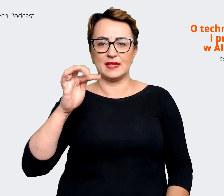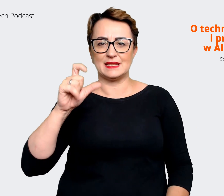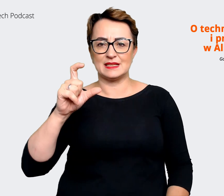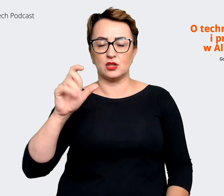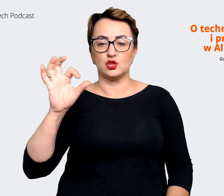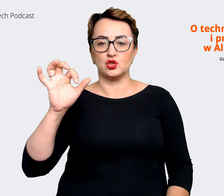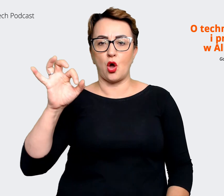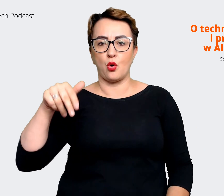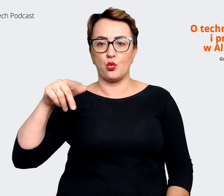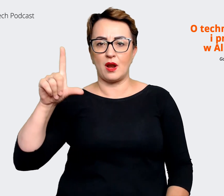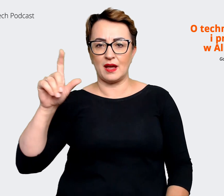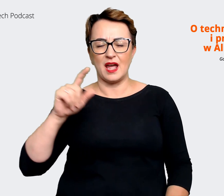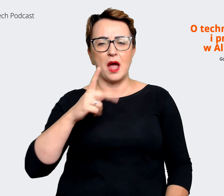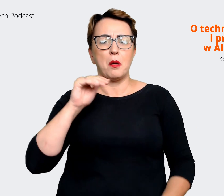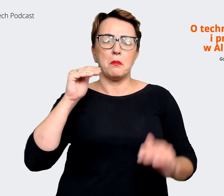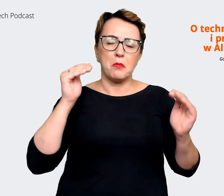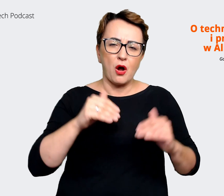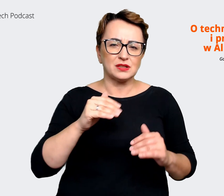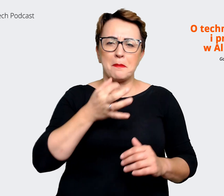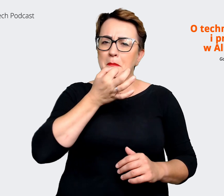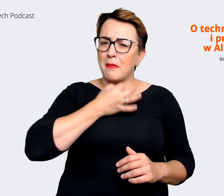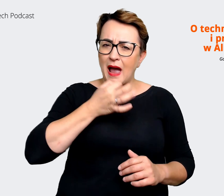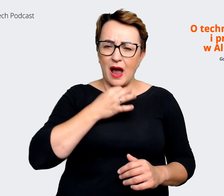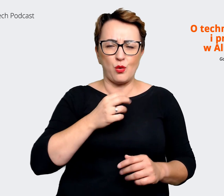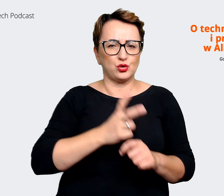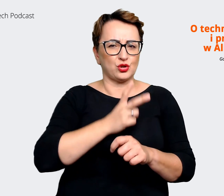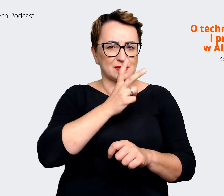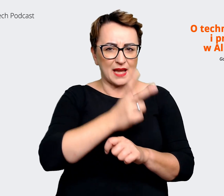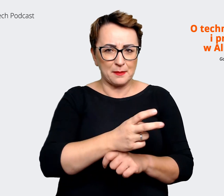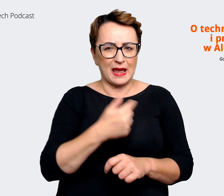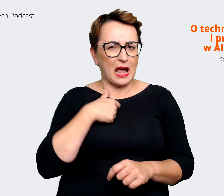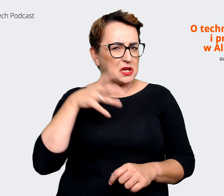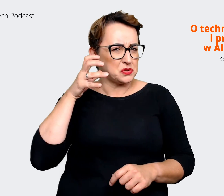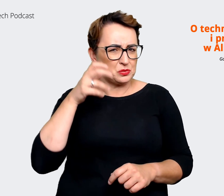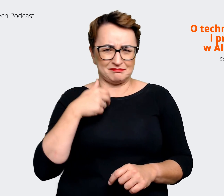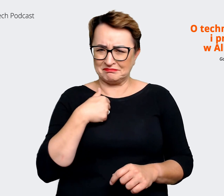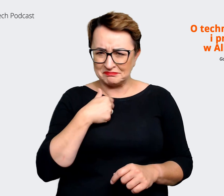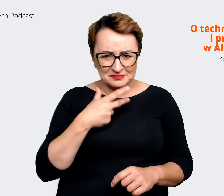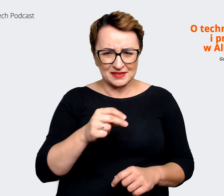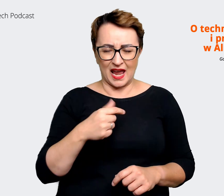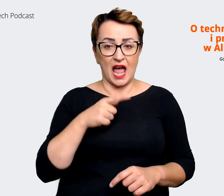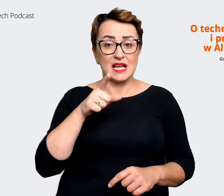już teraz. Nie słucham Lunatic Soul. Nawet nie lubię specjalnie tego zespołu. Kupiłem